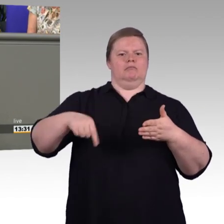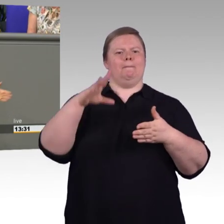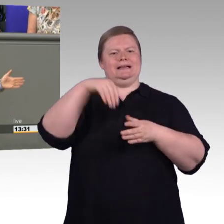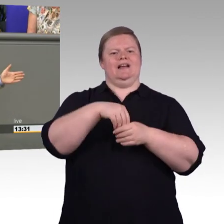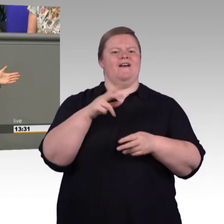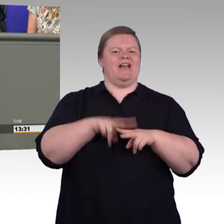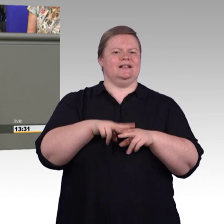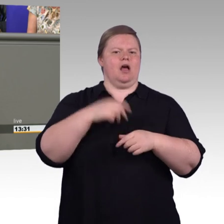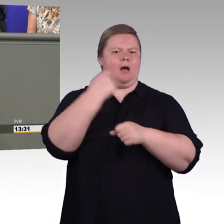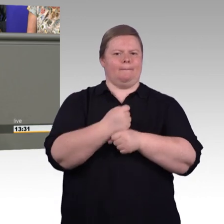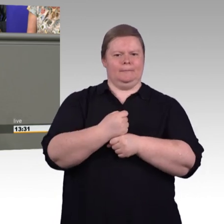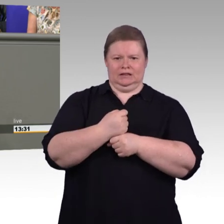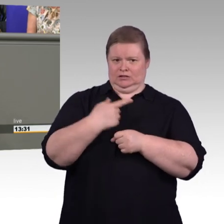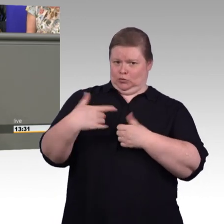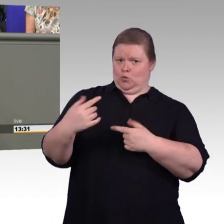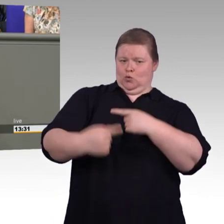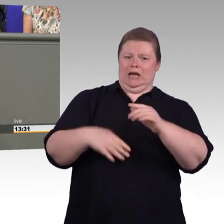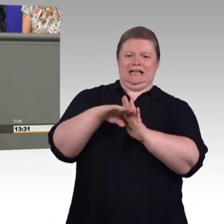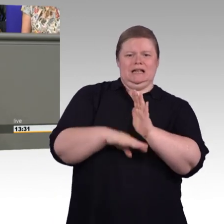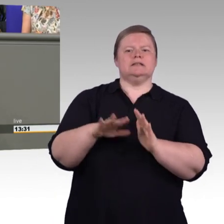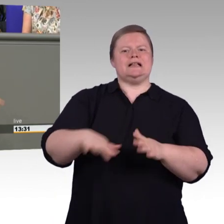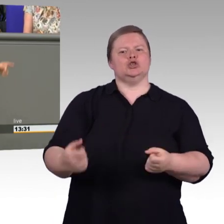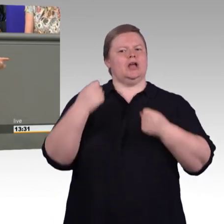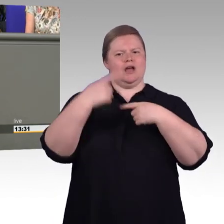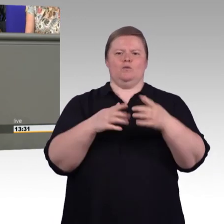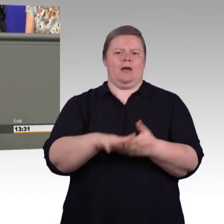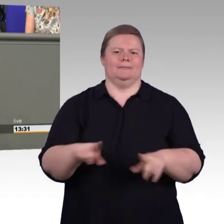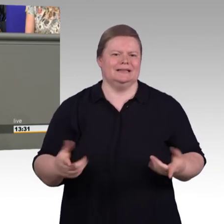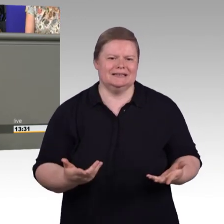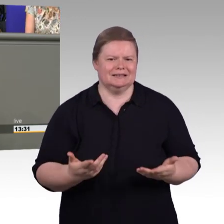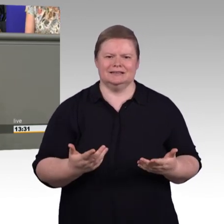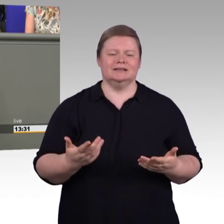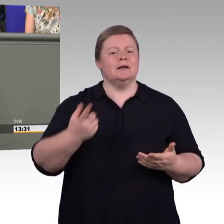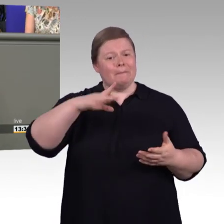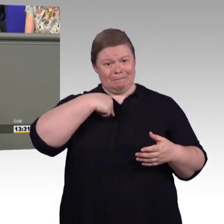zur Erziehung der Kinder mal eben auf den Müllhaufen der Verfassungsgeschichte befördern wollen, so wie Sie das tun.